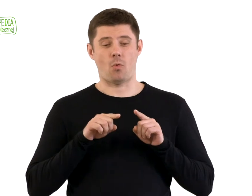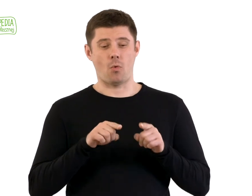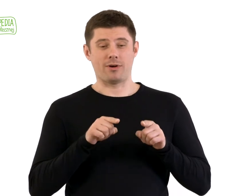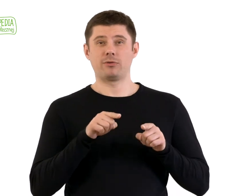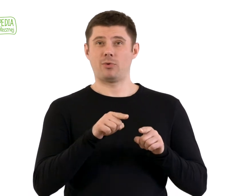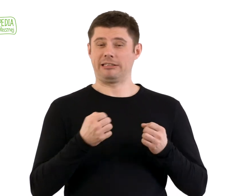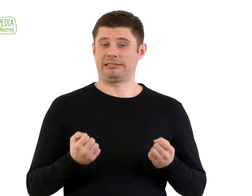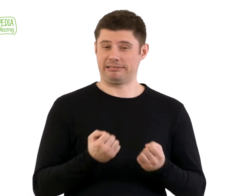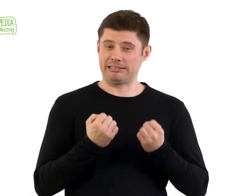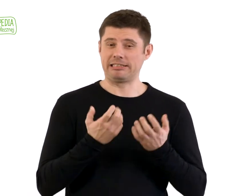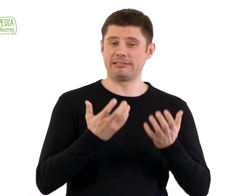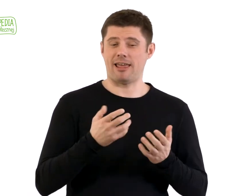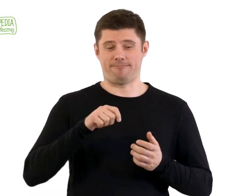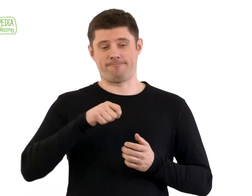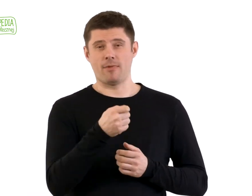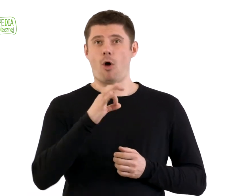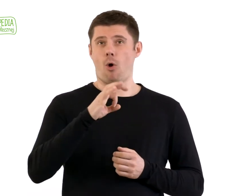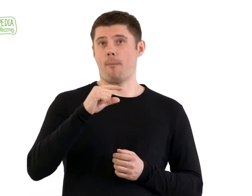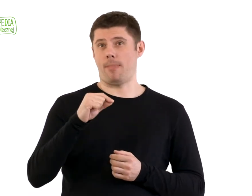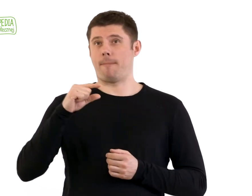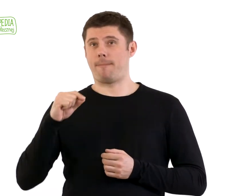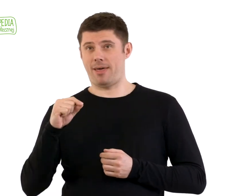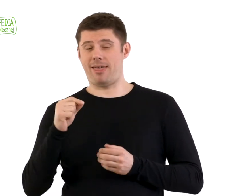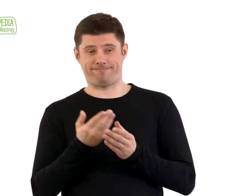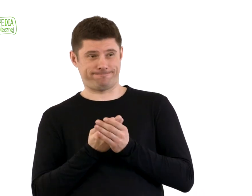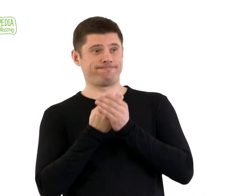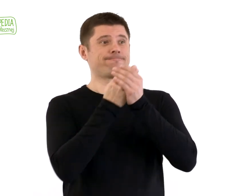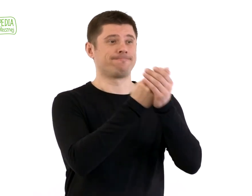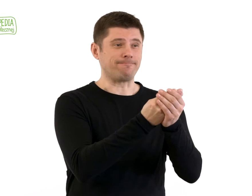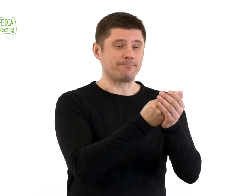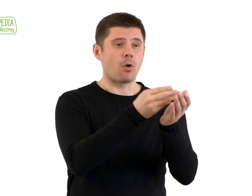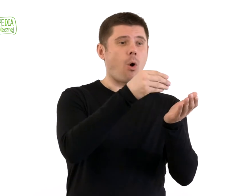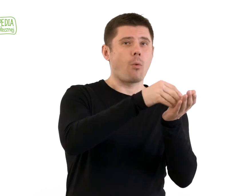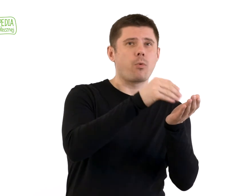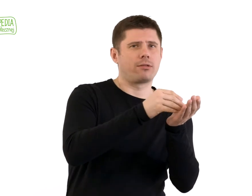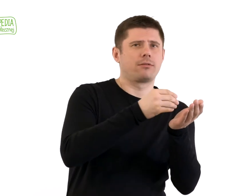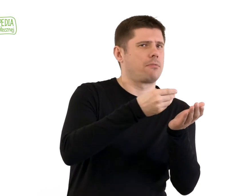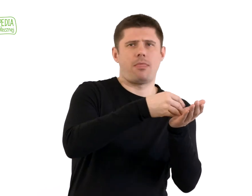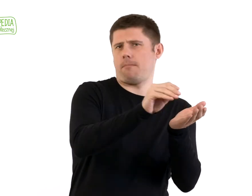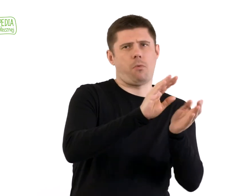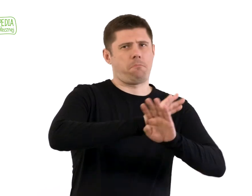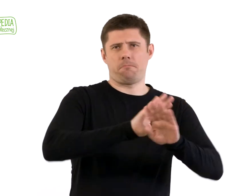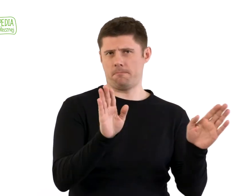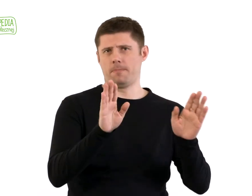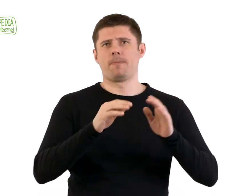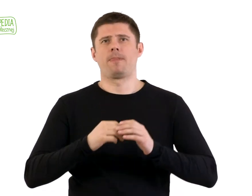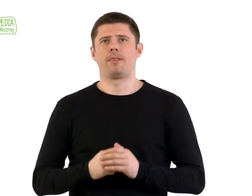Organizacja, która ubiega się o nadaniu statusu organizacji pożytku publicznego jest zwolniona z opłat sądowych.